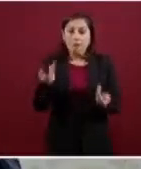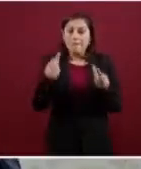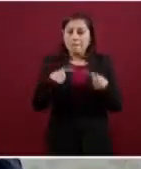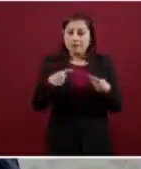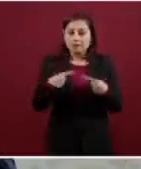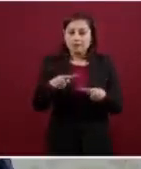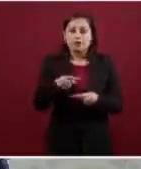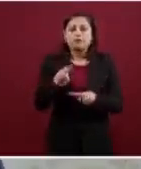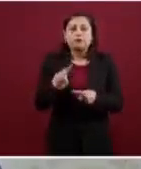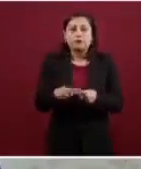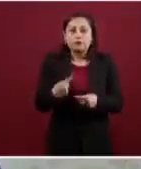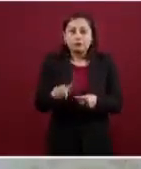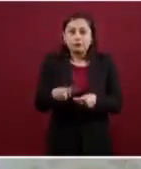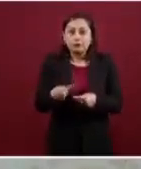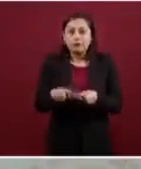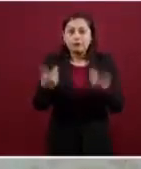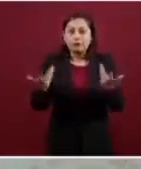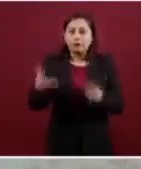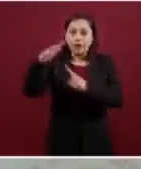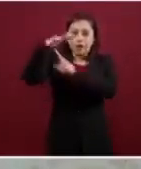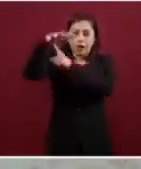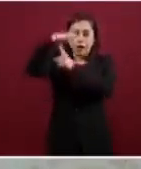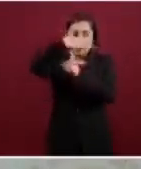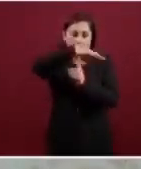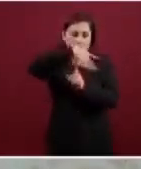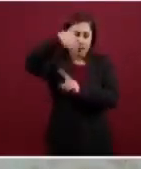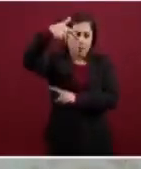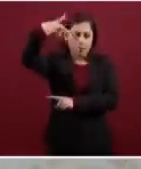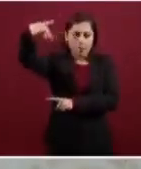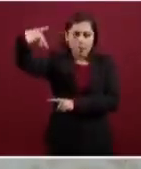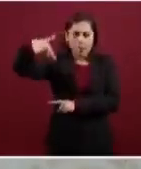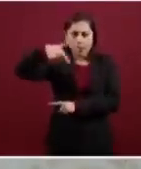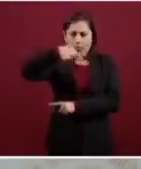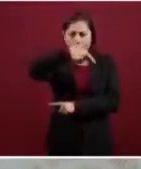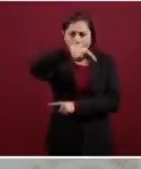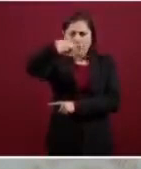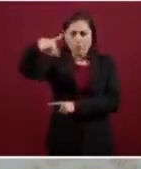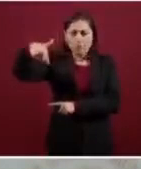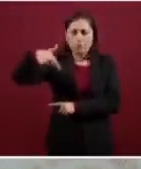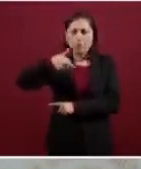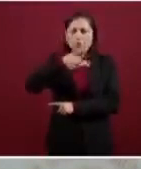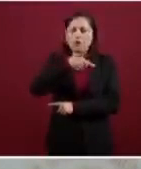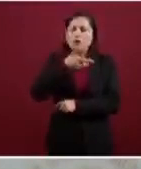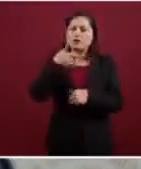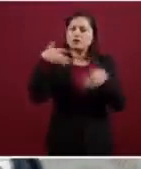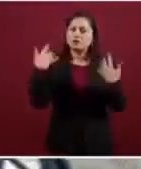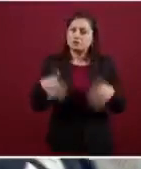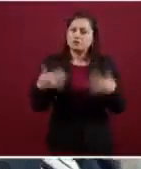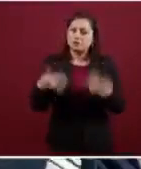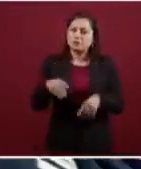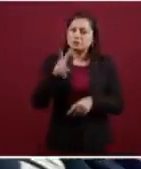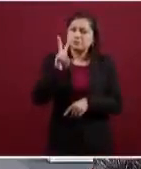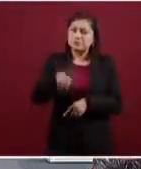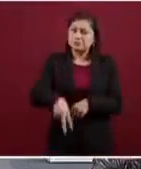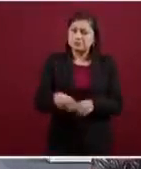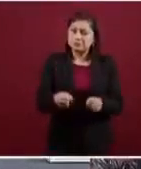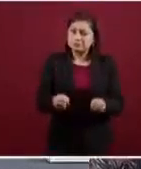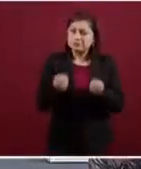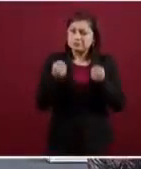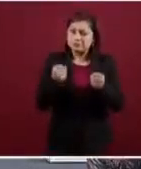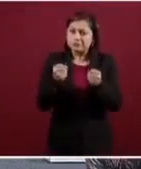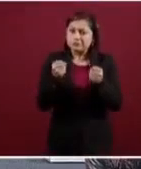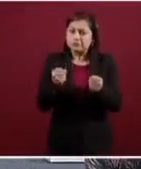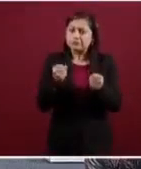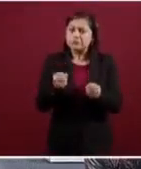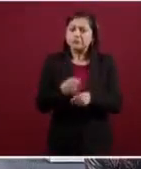naturaleza y volando el helicóptero se hace un espacio importante de impactos de la ametralladora.